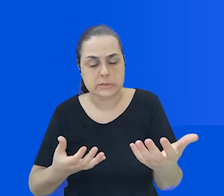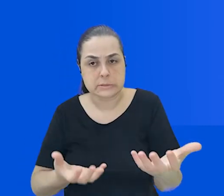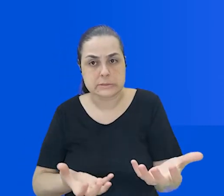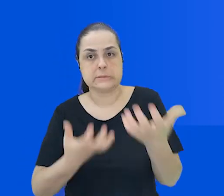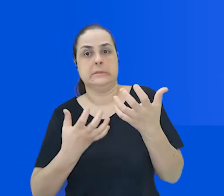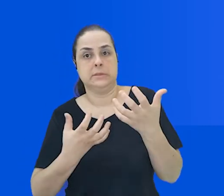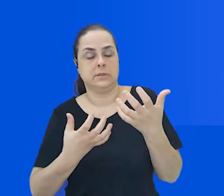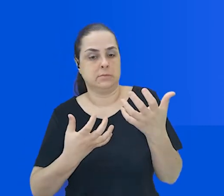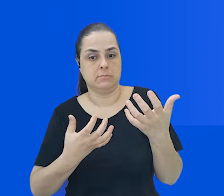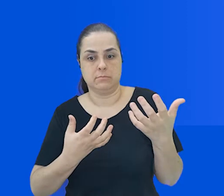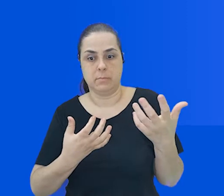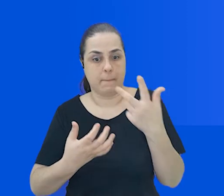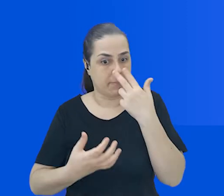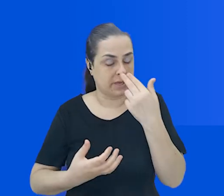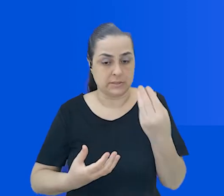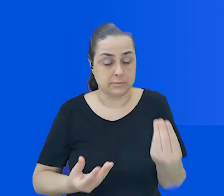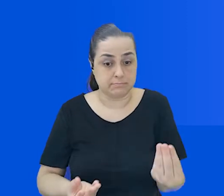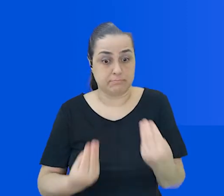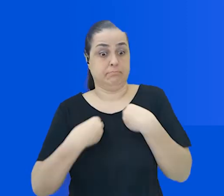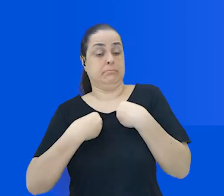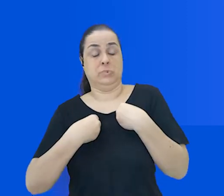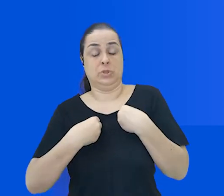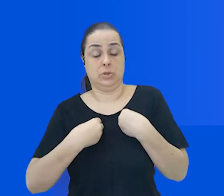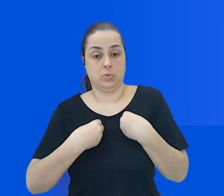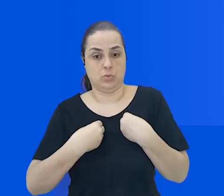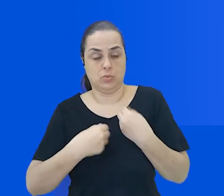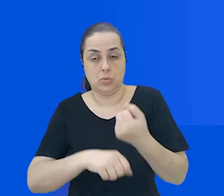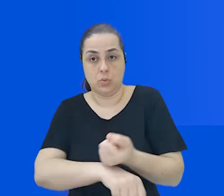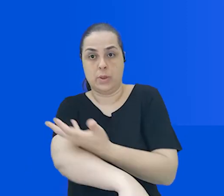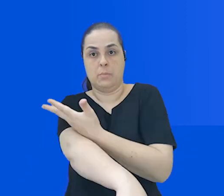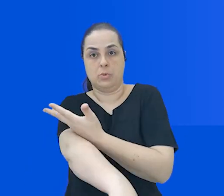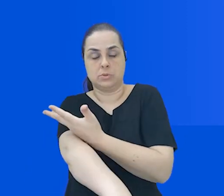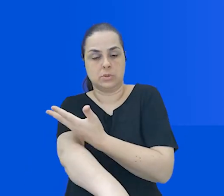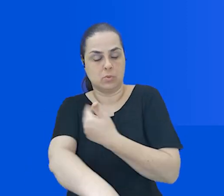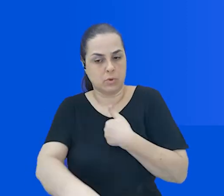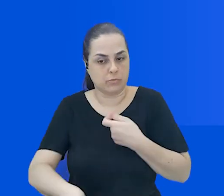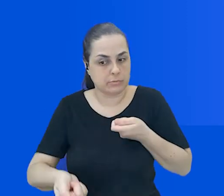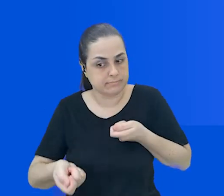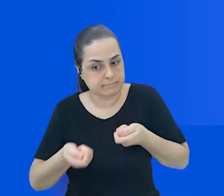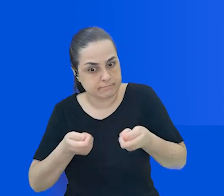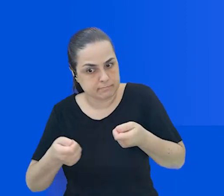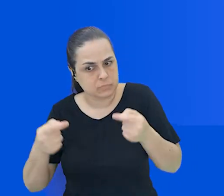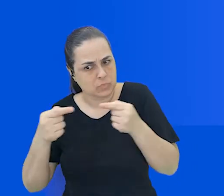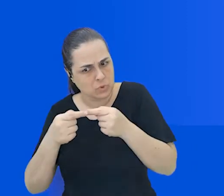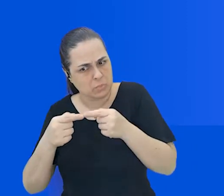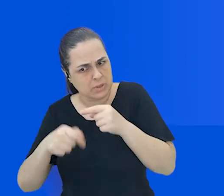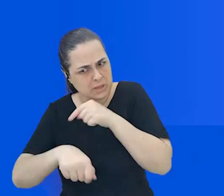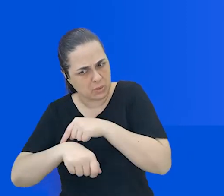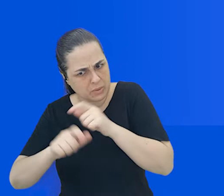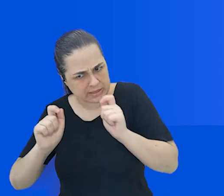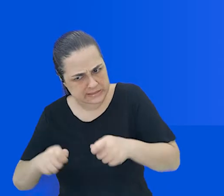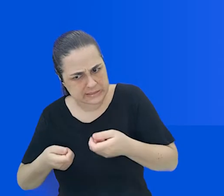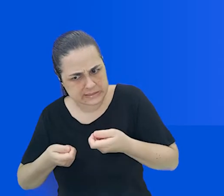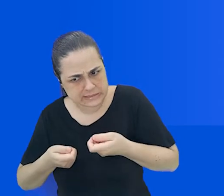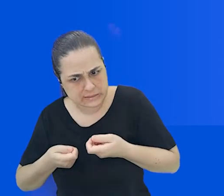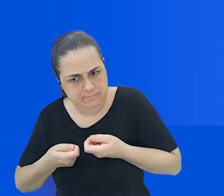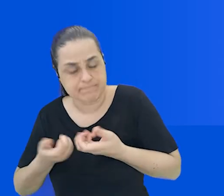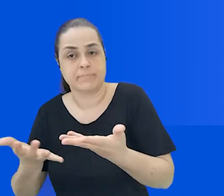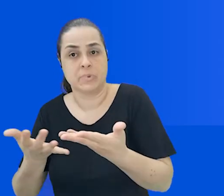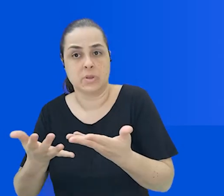Então, de alguma maneira, a emoção tem que fazer parte daquelas daquelas citações. Isso não significa que a gente precisa expressar tudo que está sentindo.